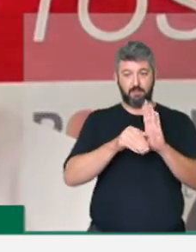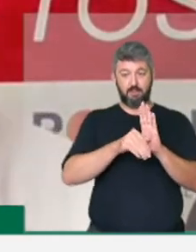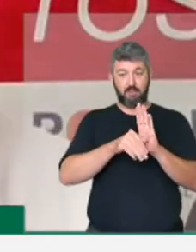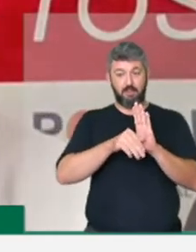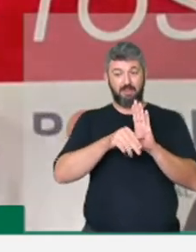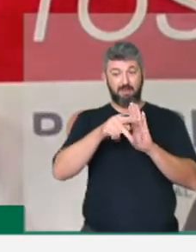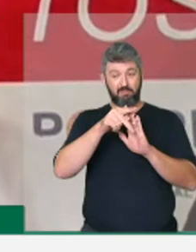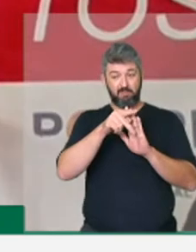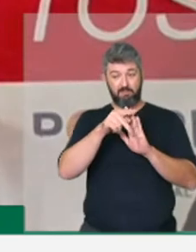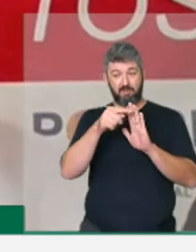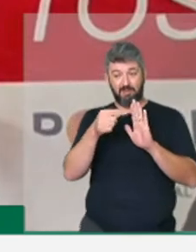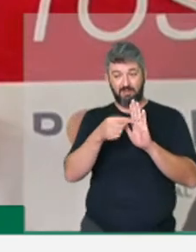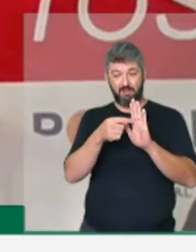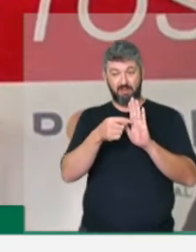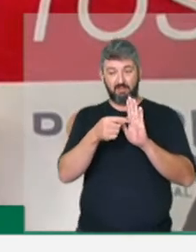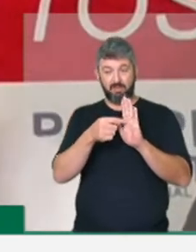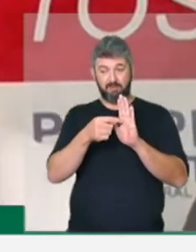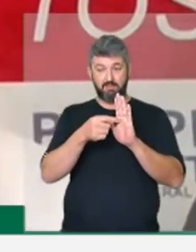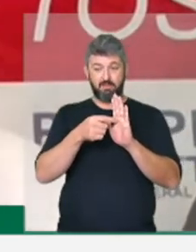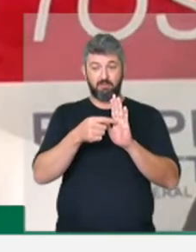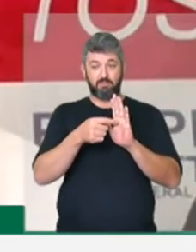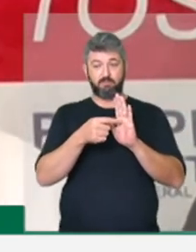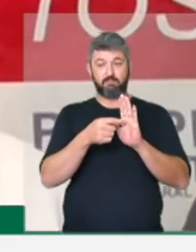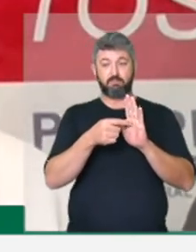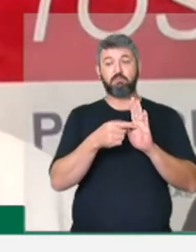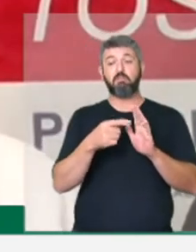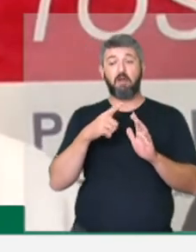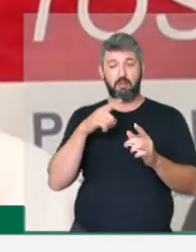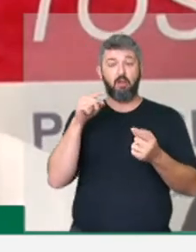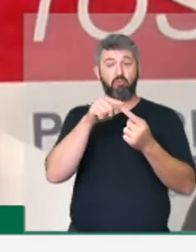NO NORTE E OS FUNDOS CONSTITUCIONAIS DO NORDESTE